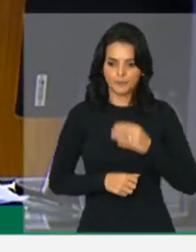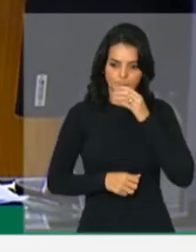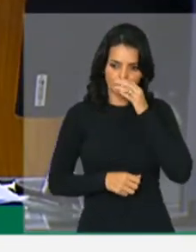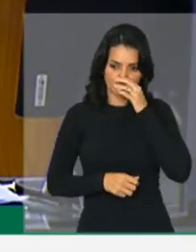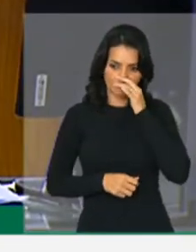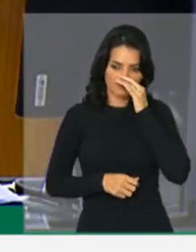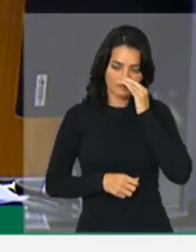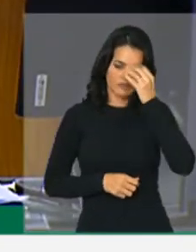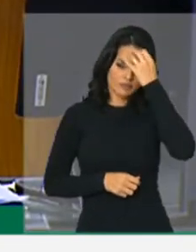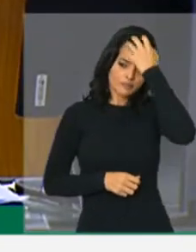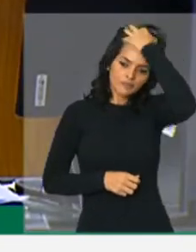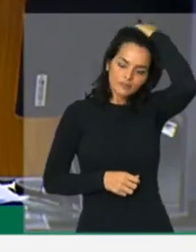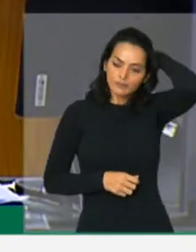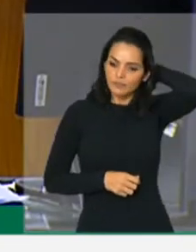DEPUTADA CELINA, POR FAVOR,